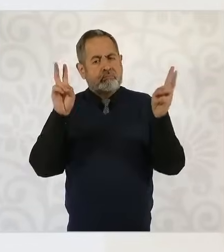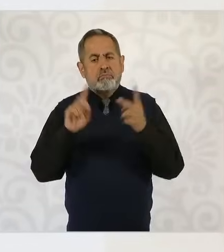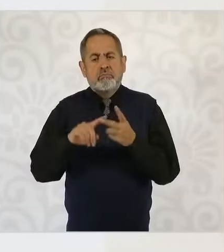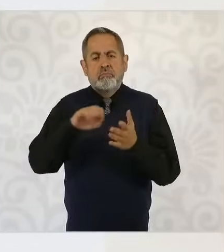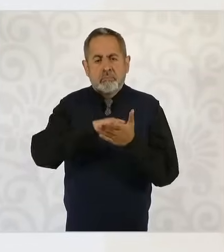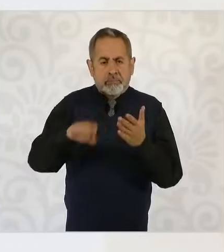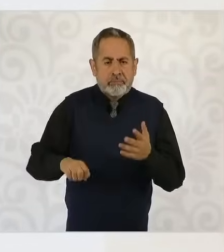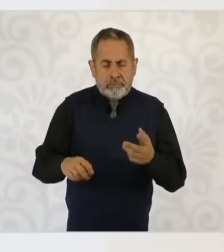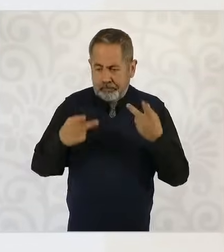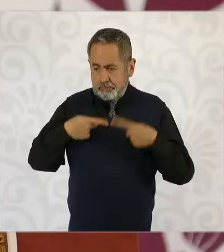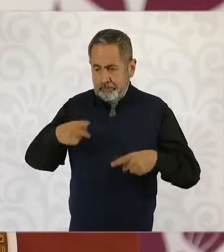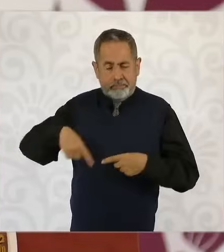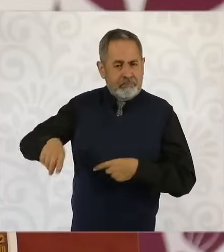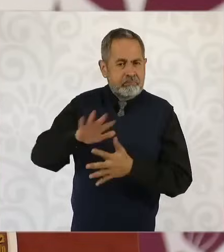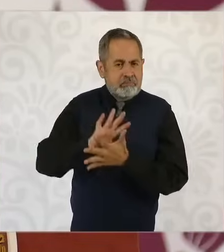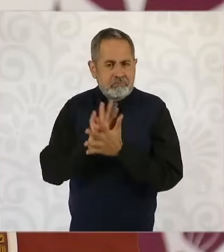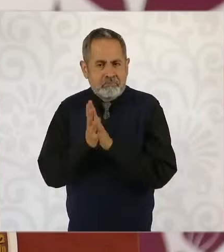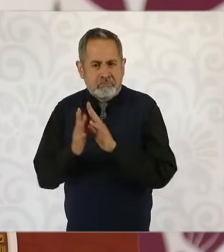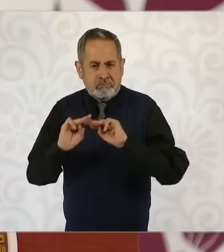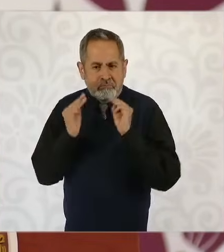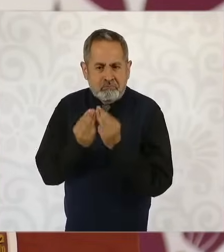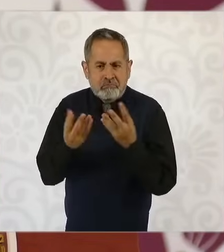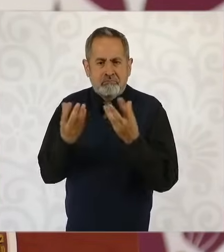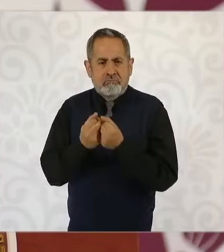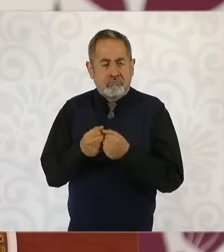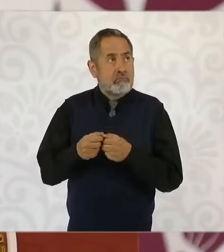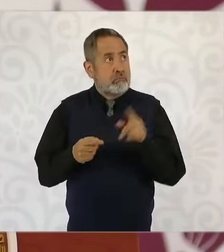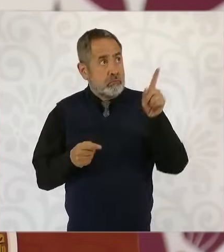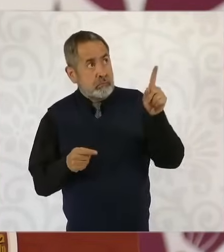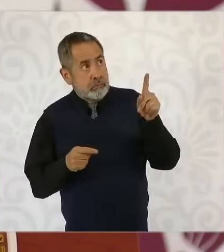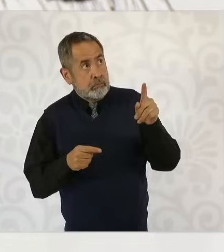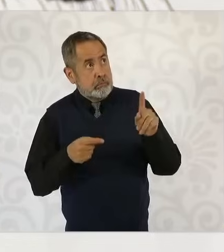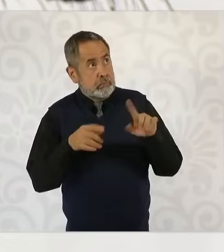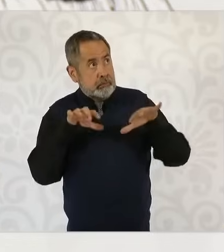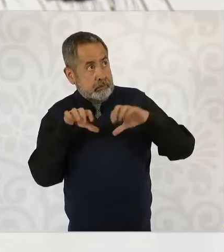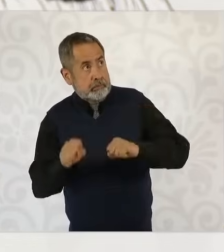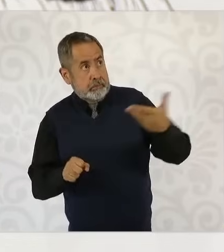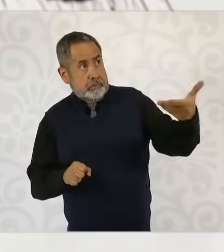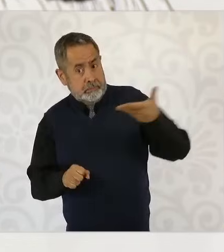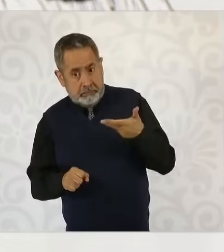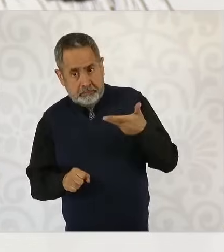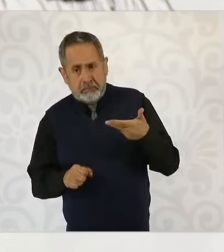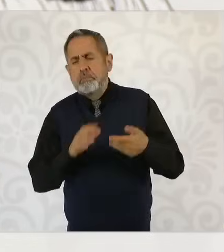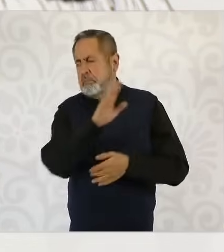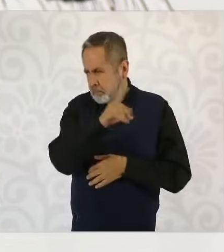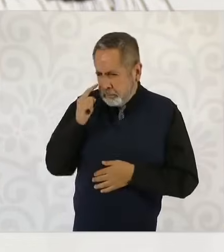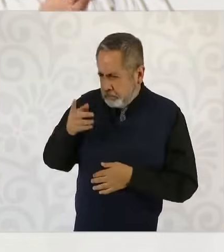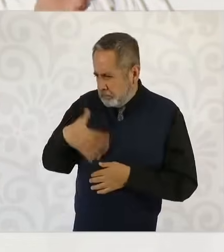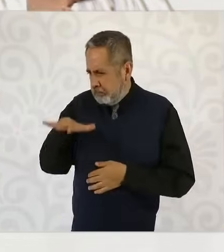de la delincuencia organizada que tienen orden de extradición pues se ha colaborado desde hace años